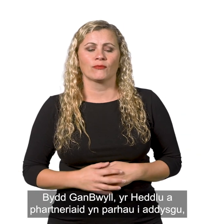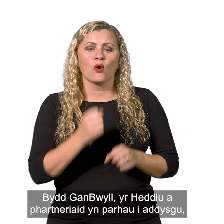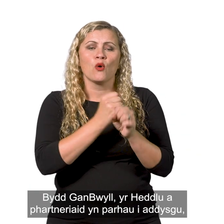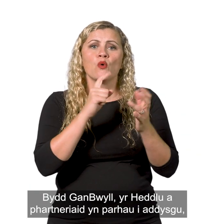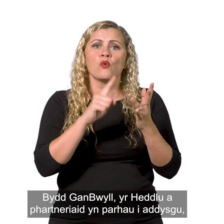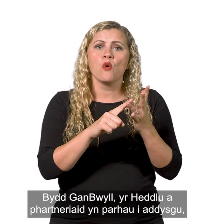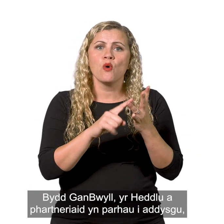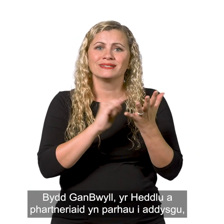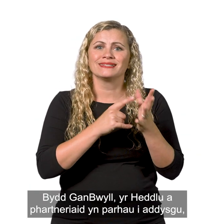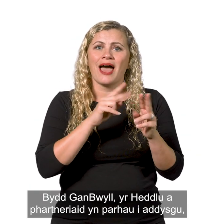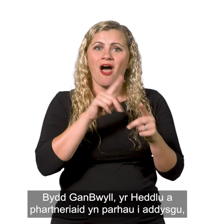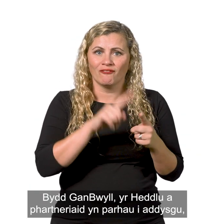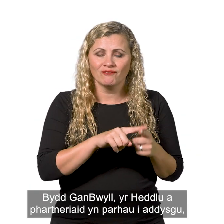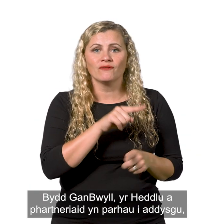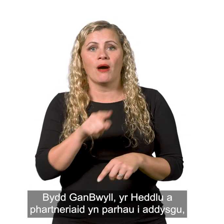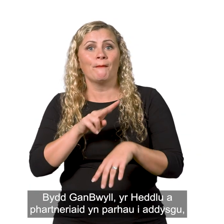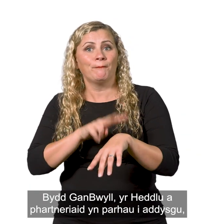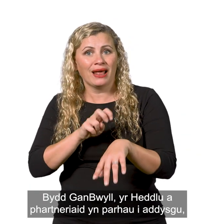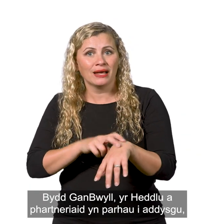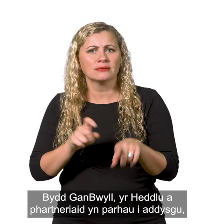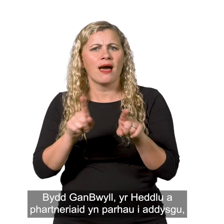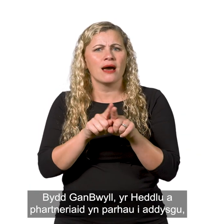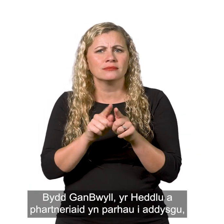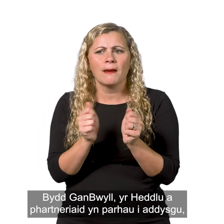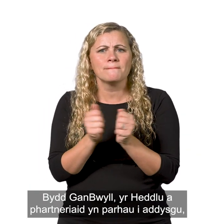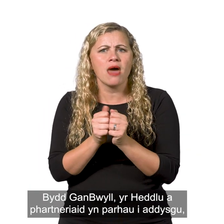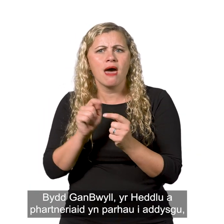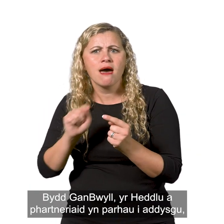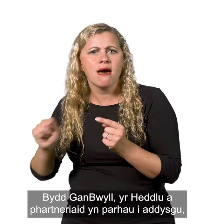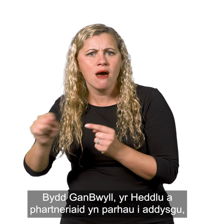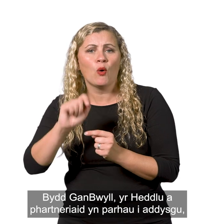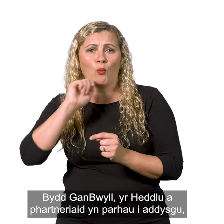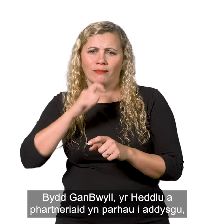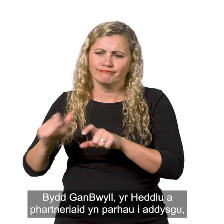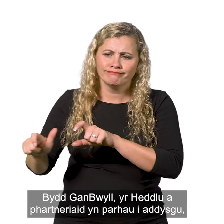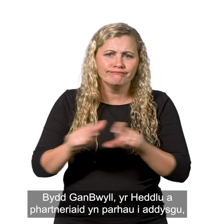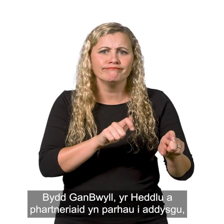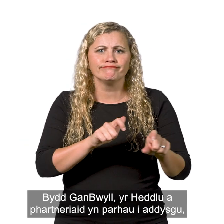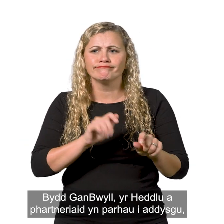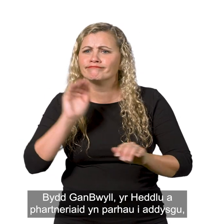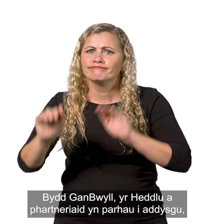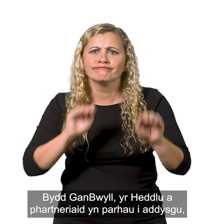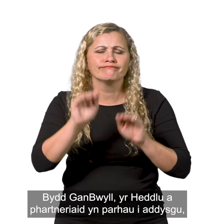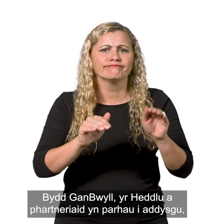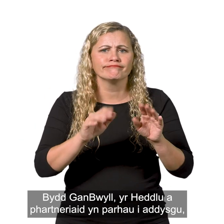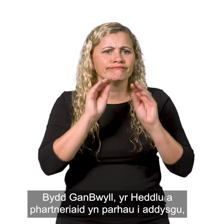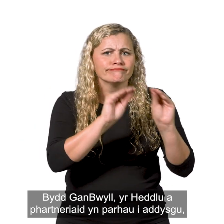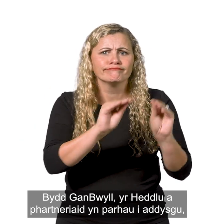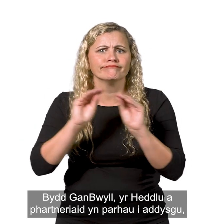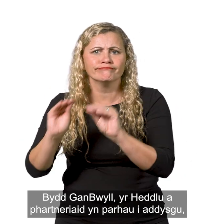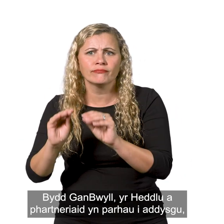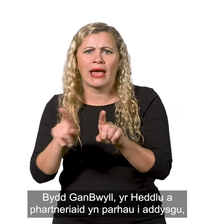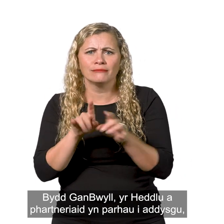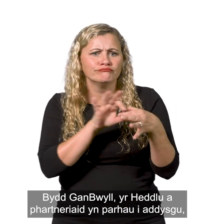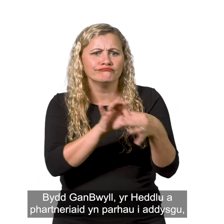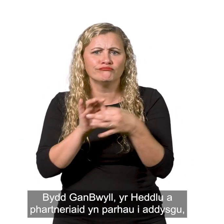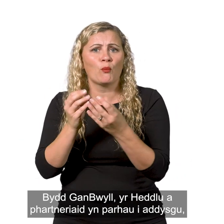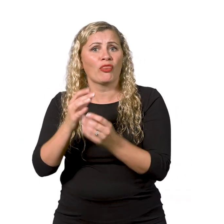Bydd GanBwyll, yr Heddlu a phartneriaid yn parhau i addysgu,